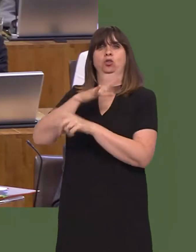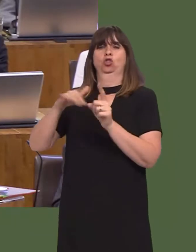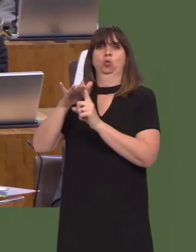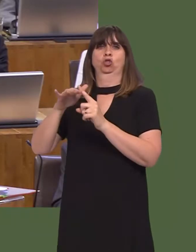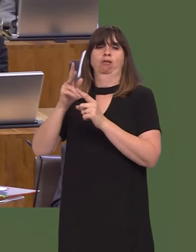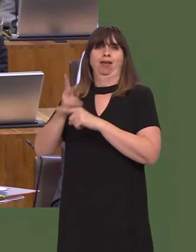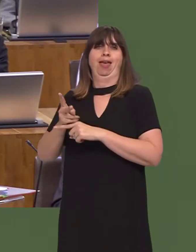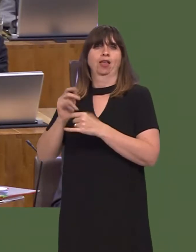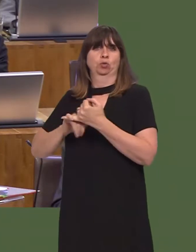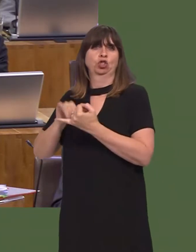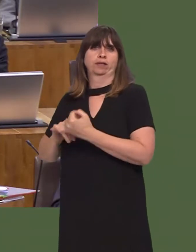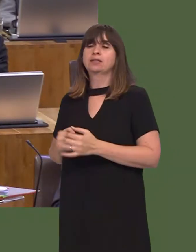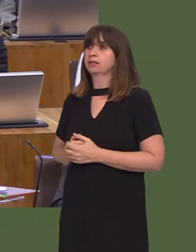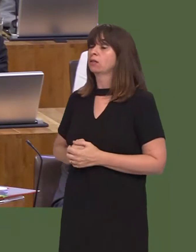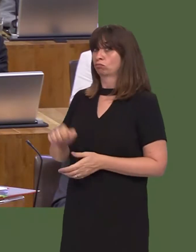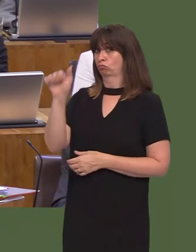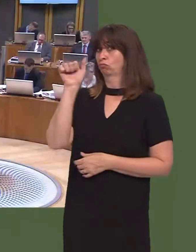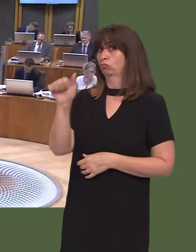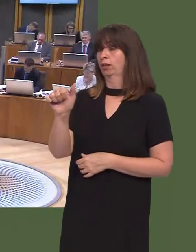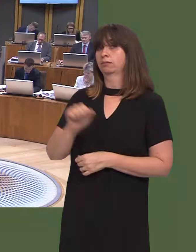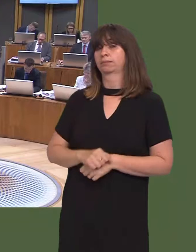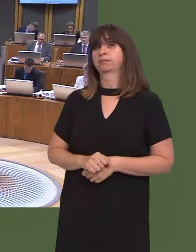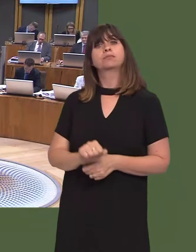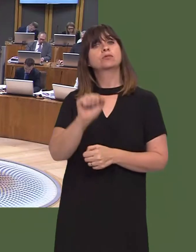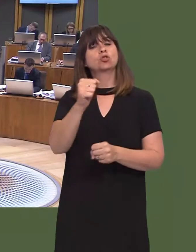maeích Llywodraeth chi yn ymgynghori ar y funud ynglyn ‚ chael gwared ‚ chynghorau